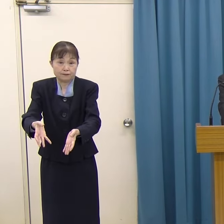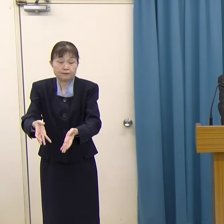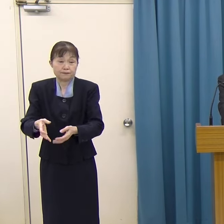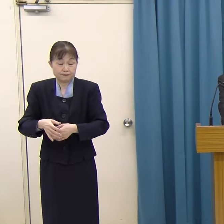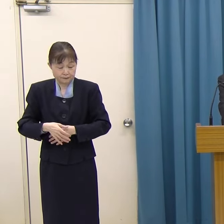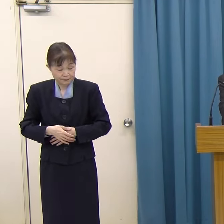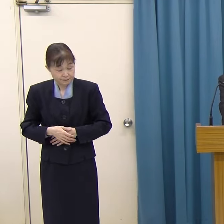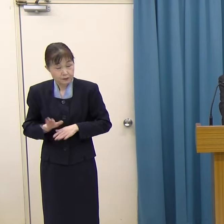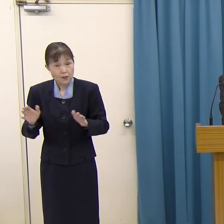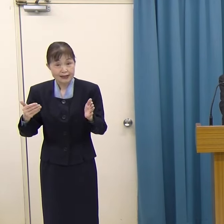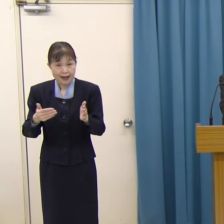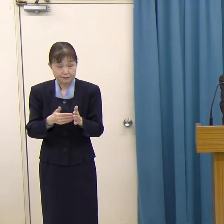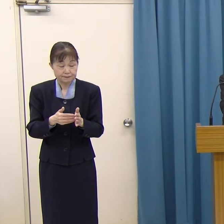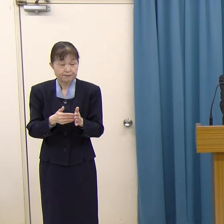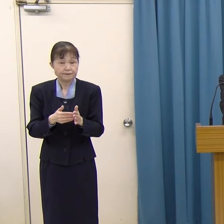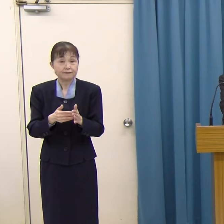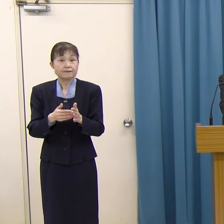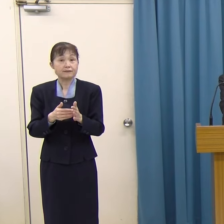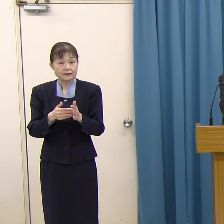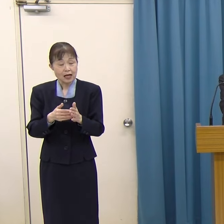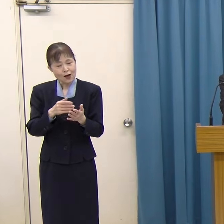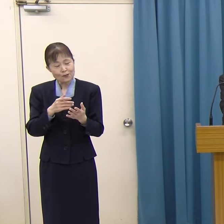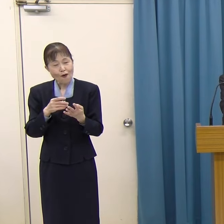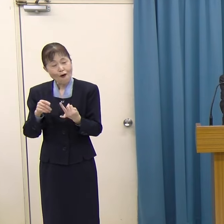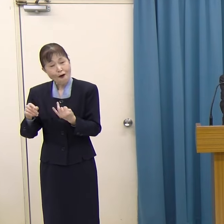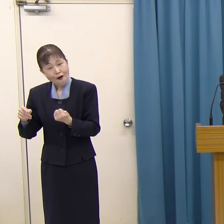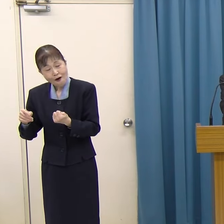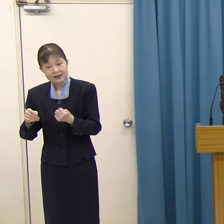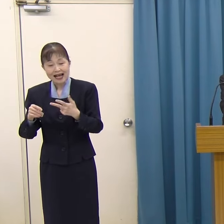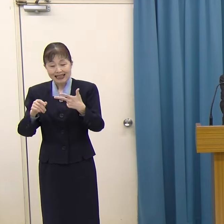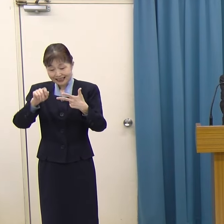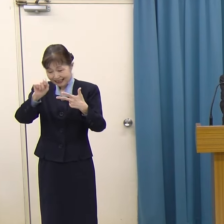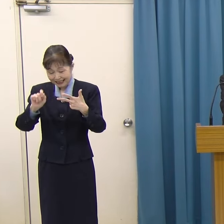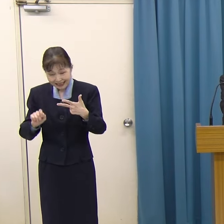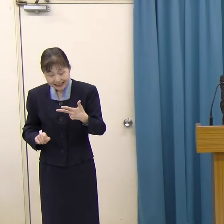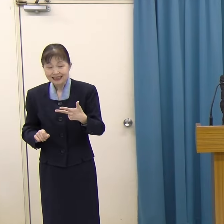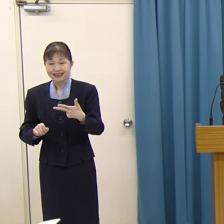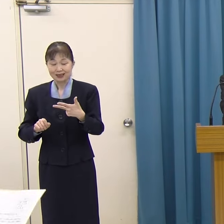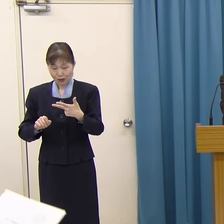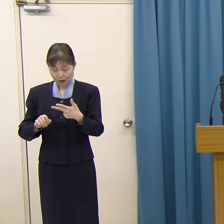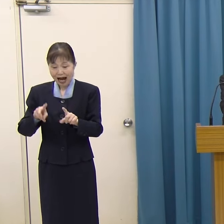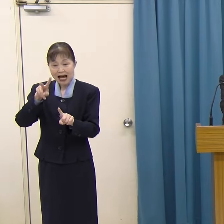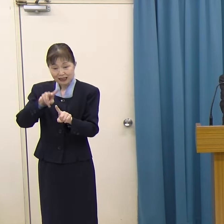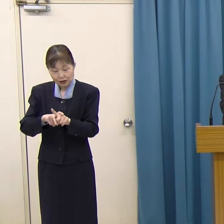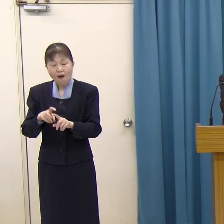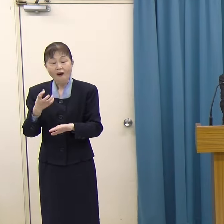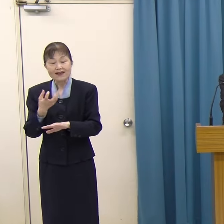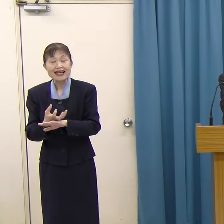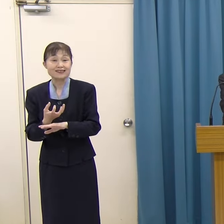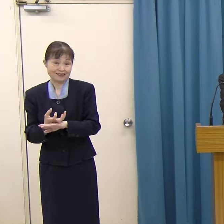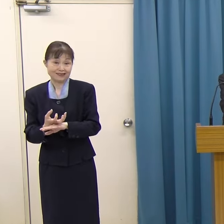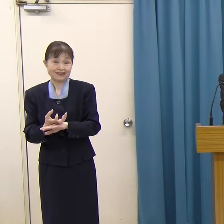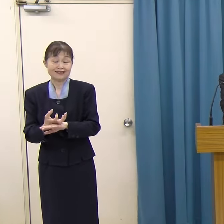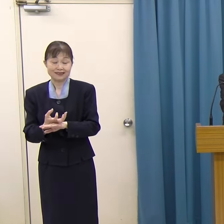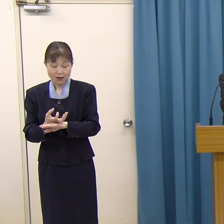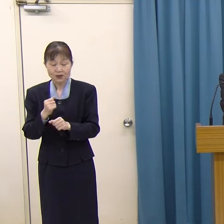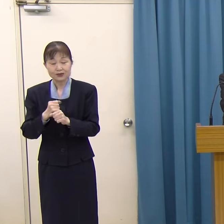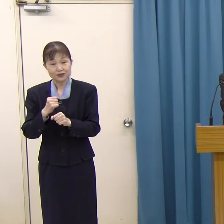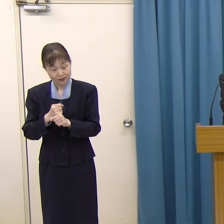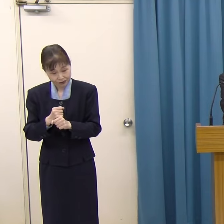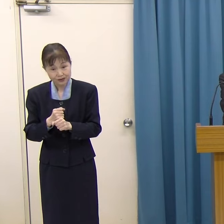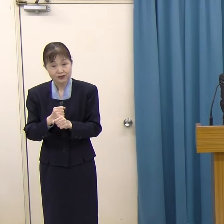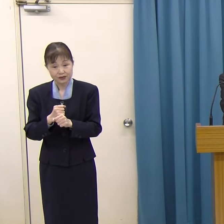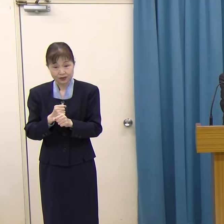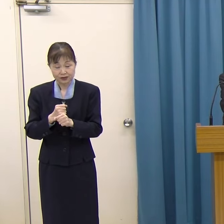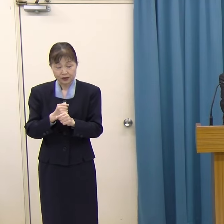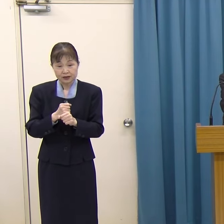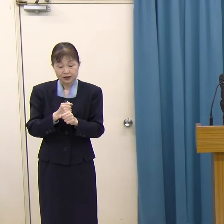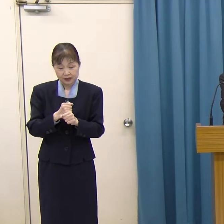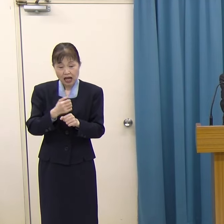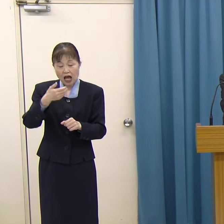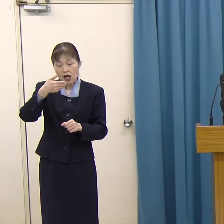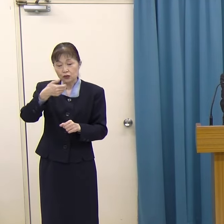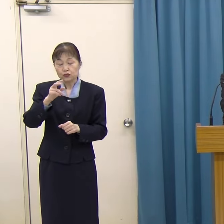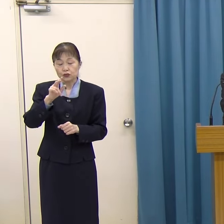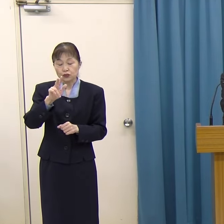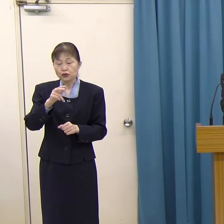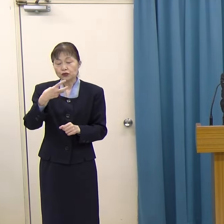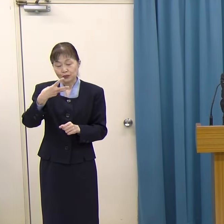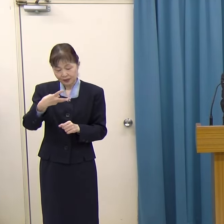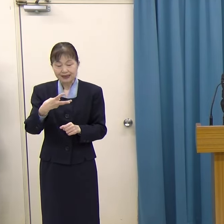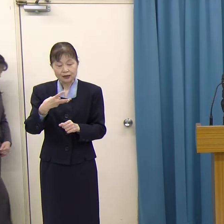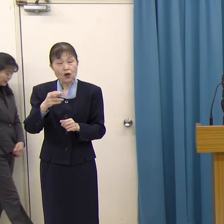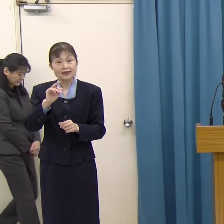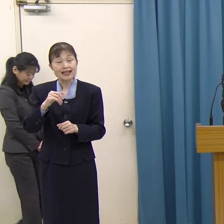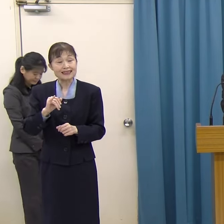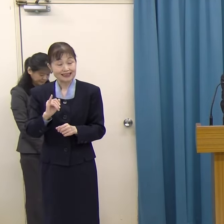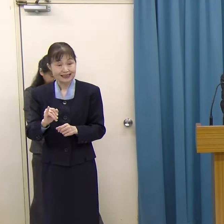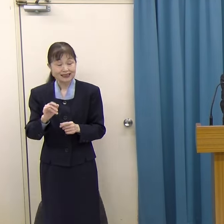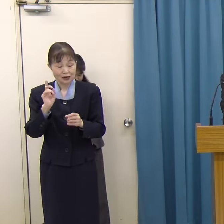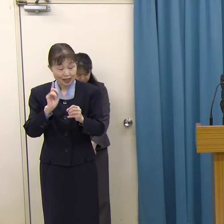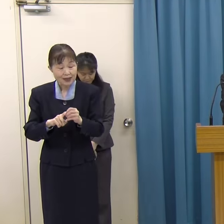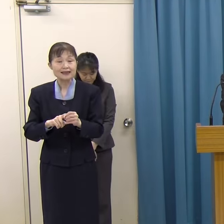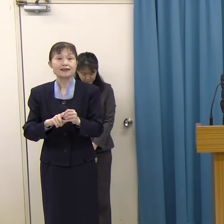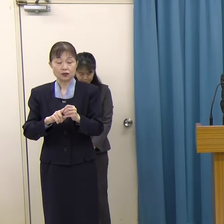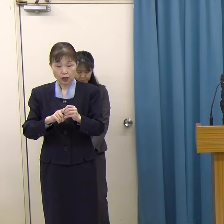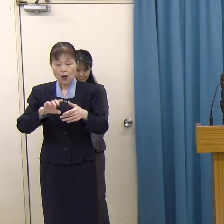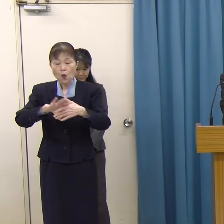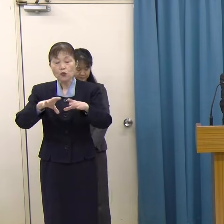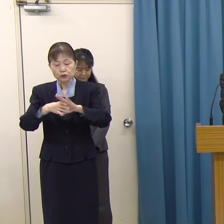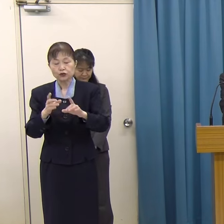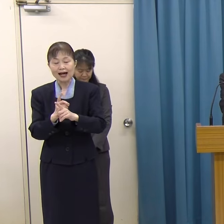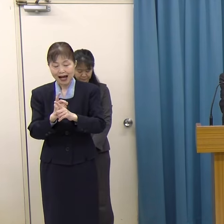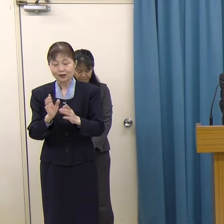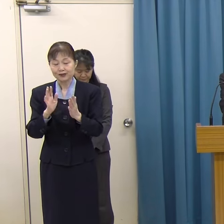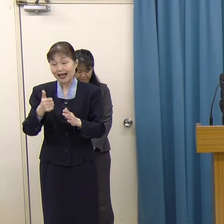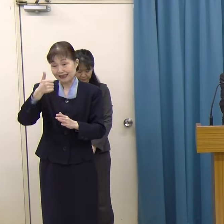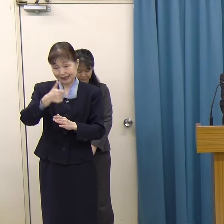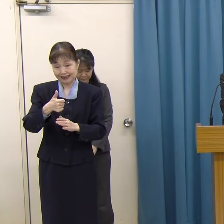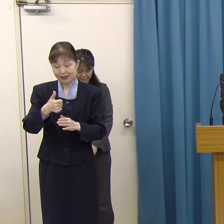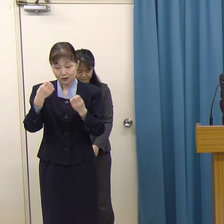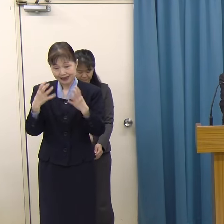これまで、数々の詩集とか小説を執筆されていまして、詩集では「胡桃の戦意のために」により「芸術選奨文部大臣新人賞」を受賞されています。